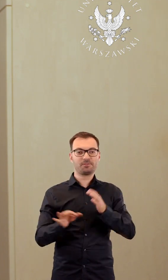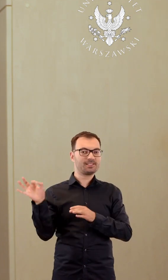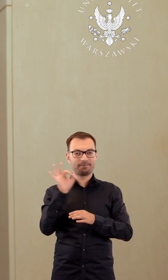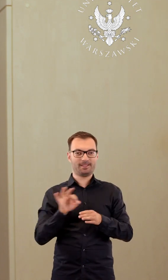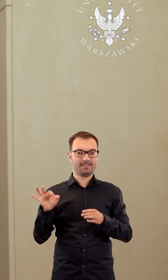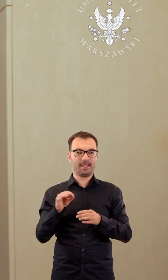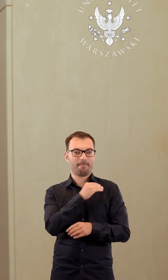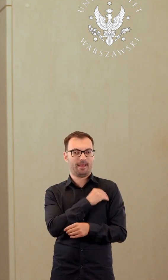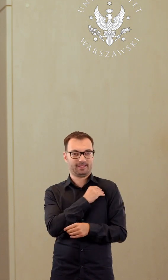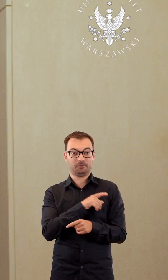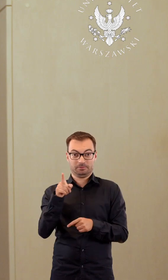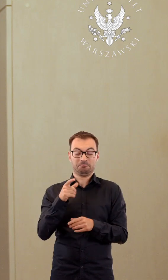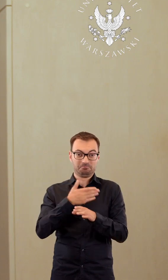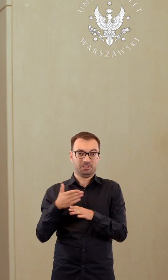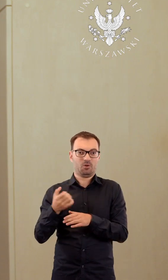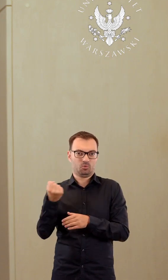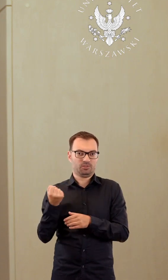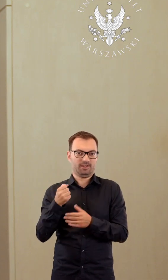które obecnie są używane na zajęciach ze studentami.